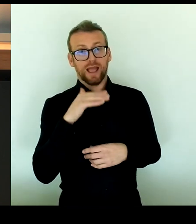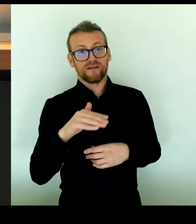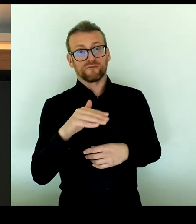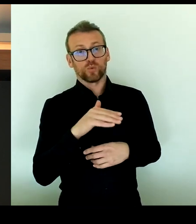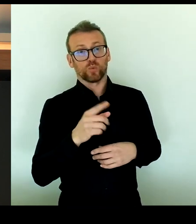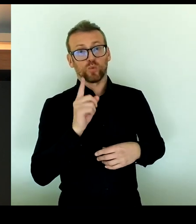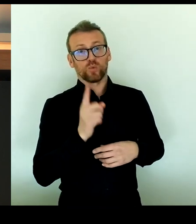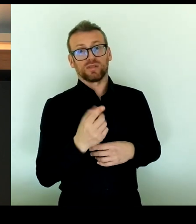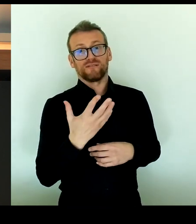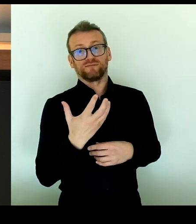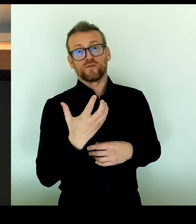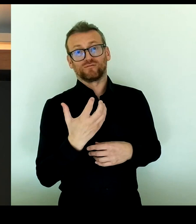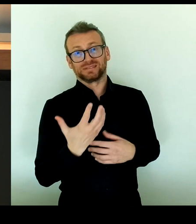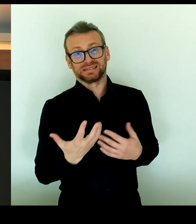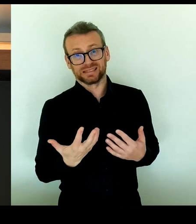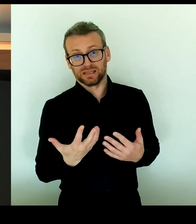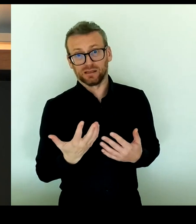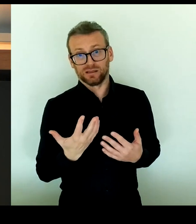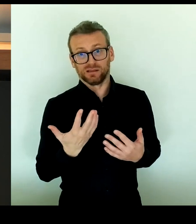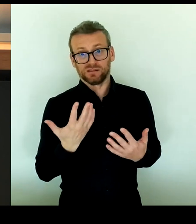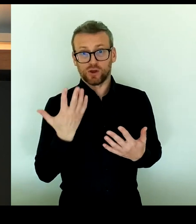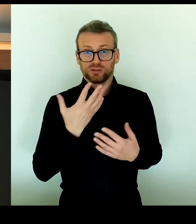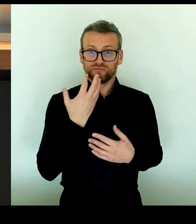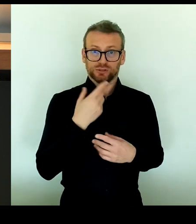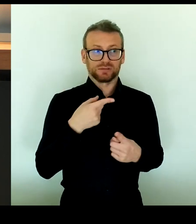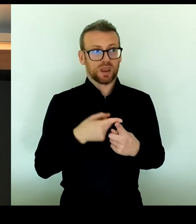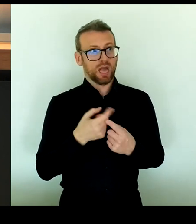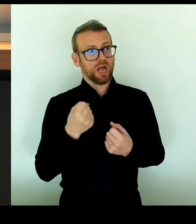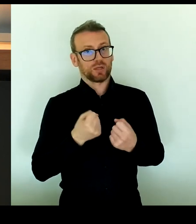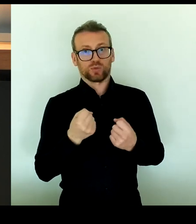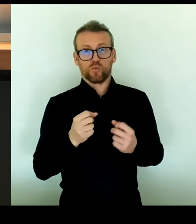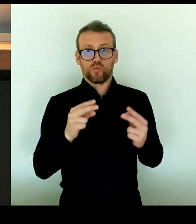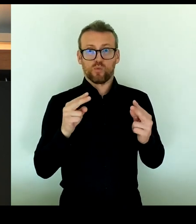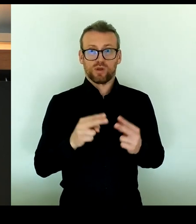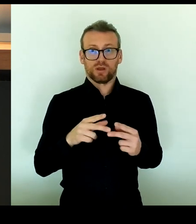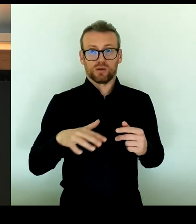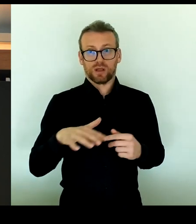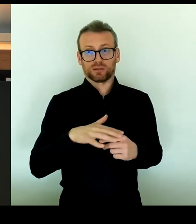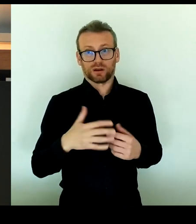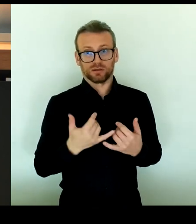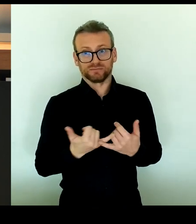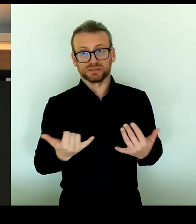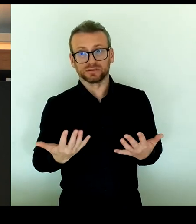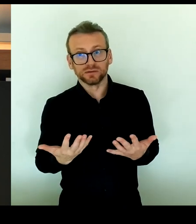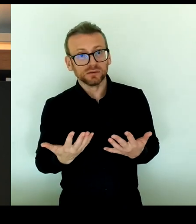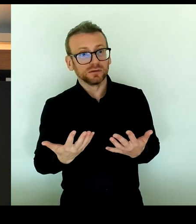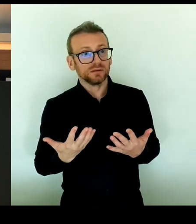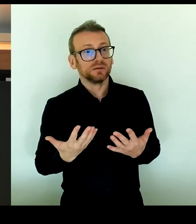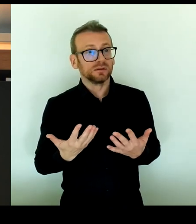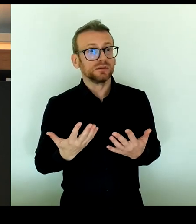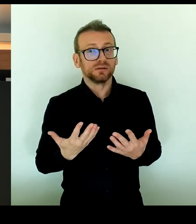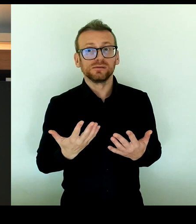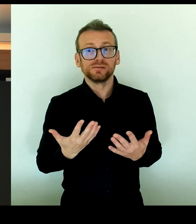auszuschöpfen und zu schrumpfen. Wir sollten alle Kraft darauf verwenden,